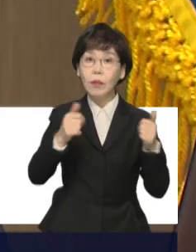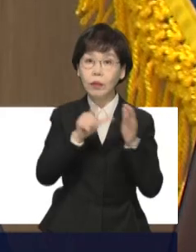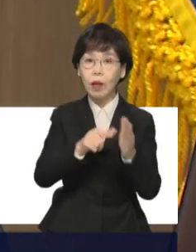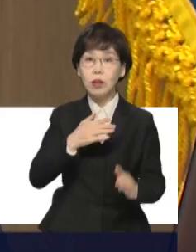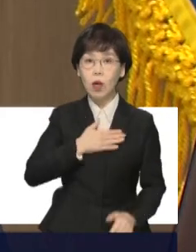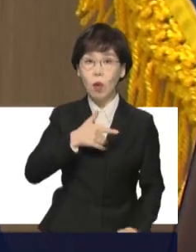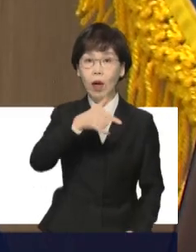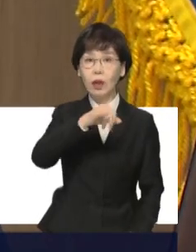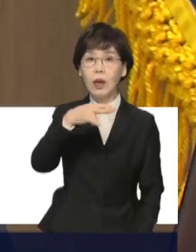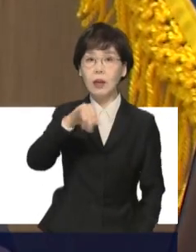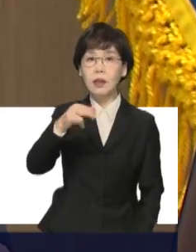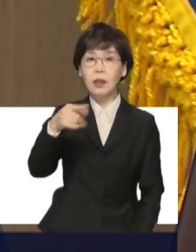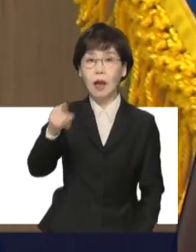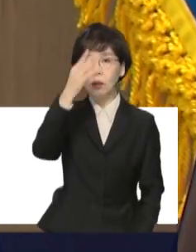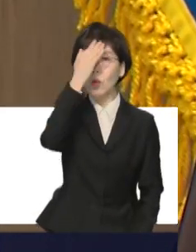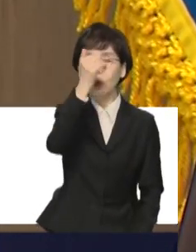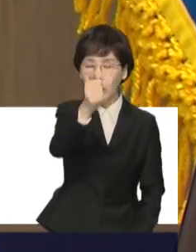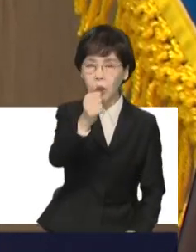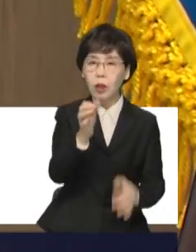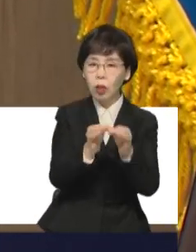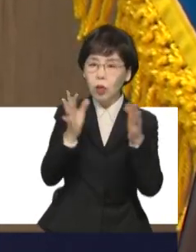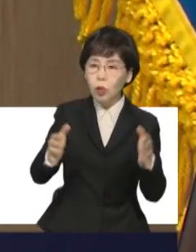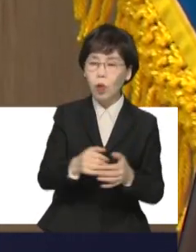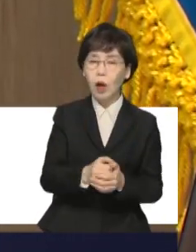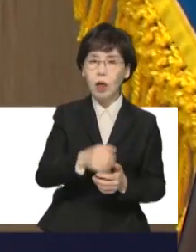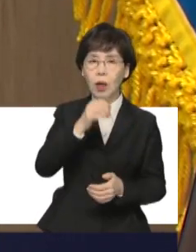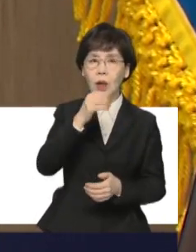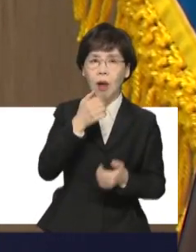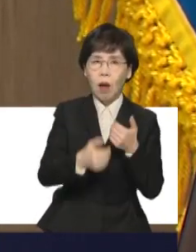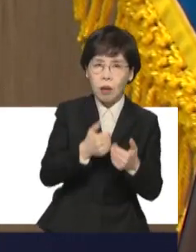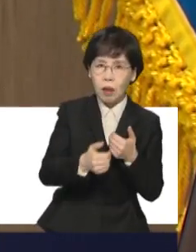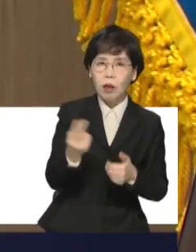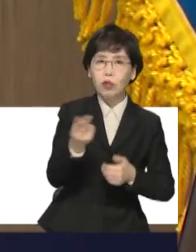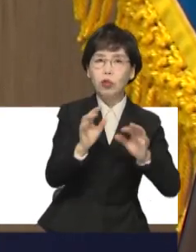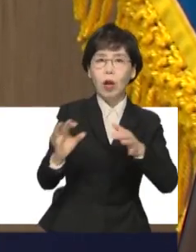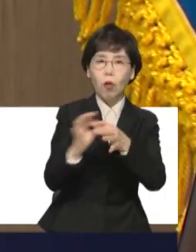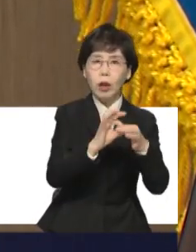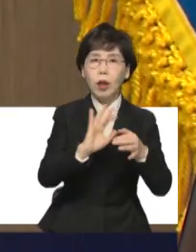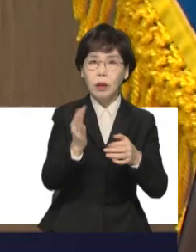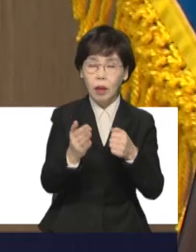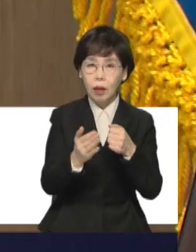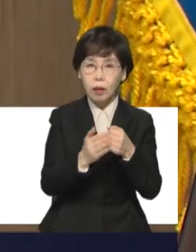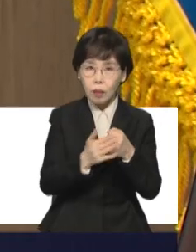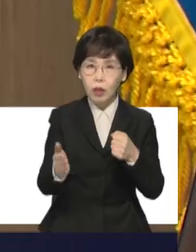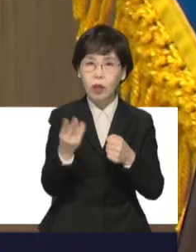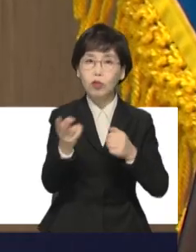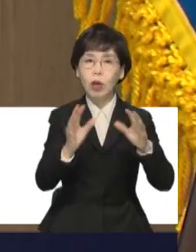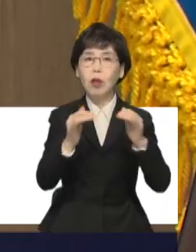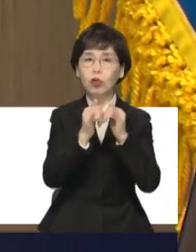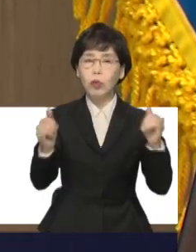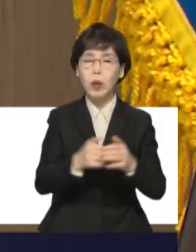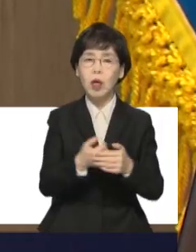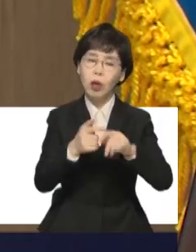저와 기시다 총리는 그간 얼어붙은 양국 관계로 인해 양국 국민들이 직간접적으로